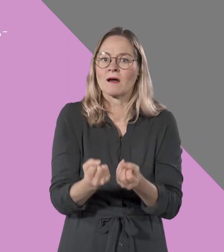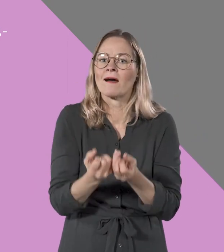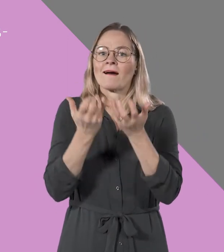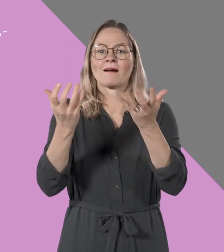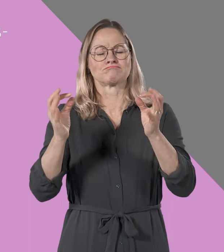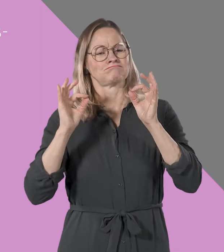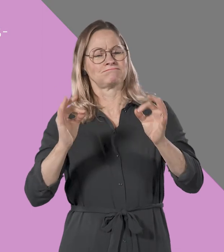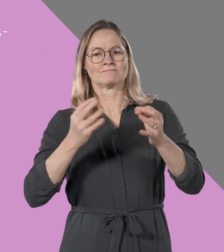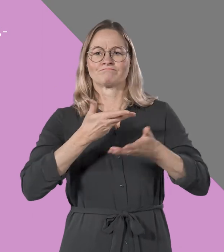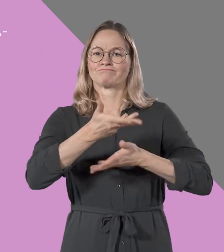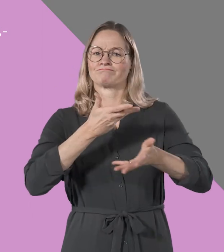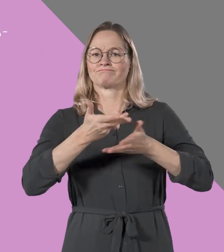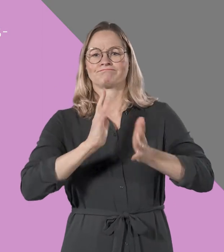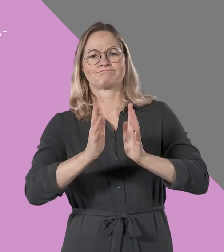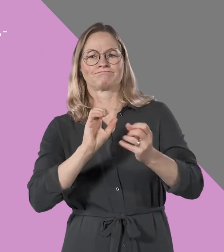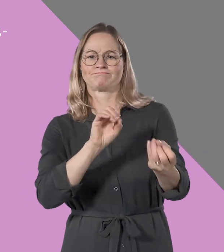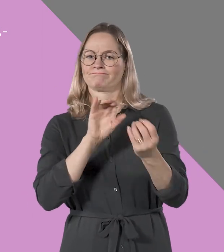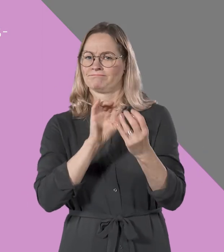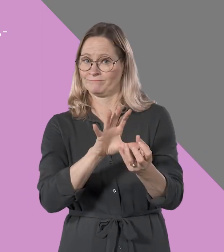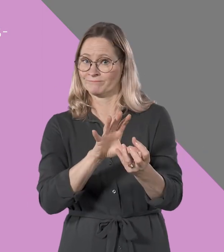toimivaan vuorovaikutukseen yhteisen kielen avulla.